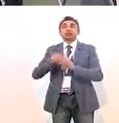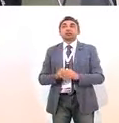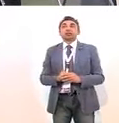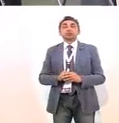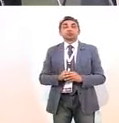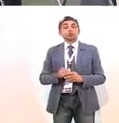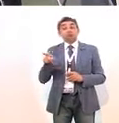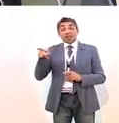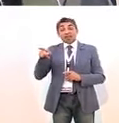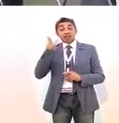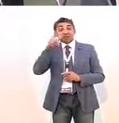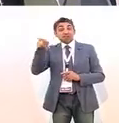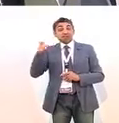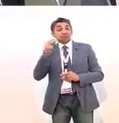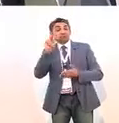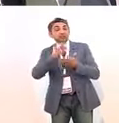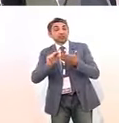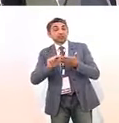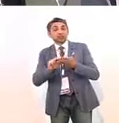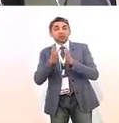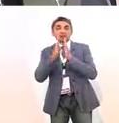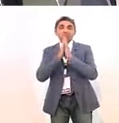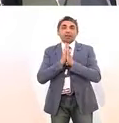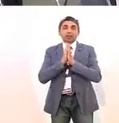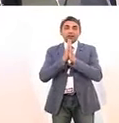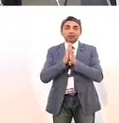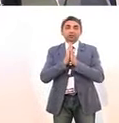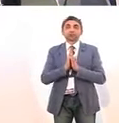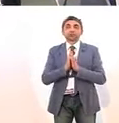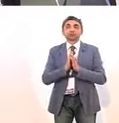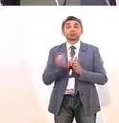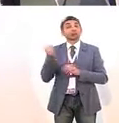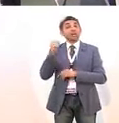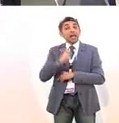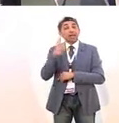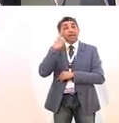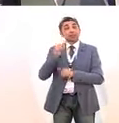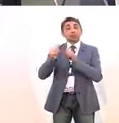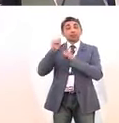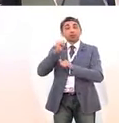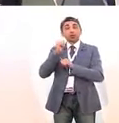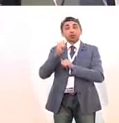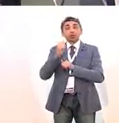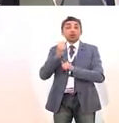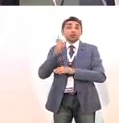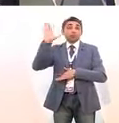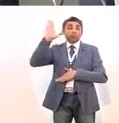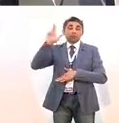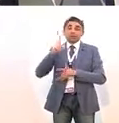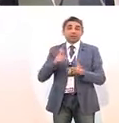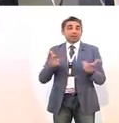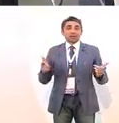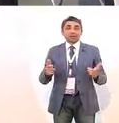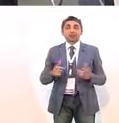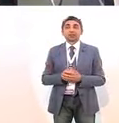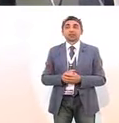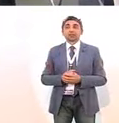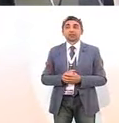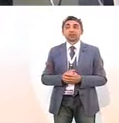lei riesce a scrivere, pregando: Anche se a priori non posso prometterti niente, cercherò,